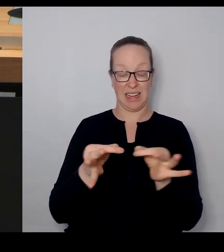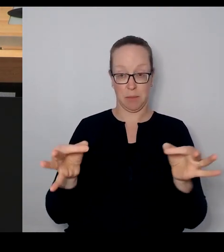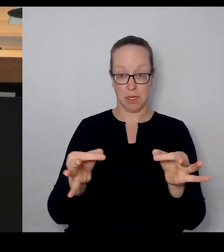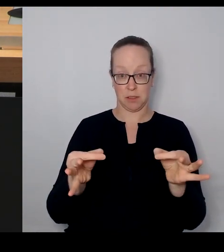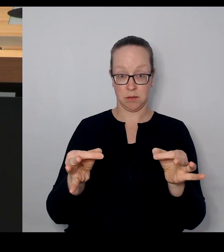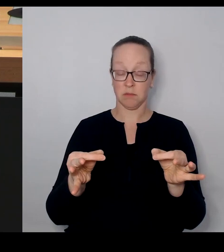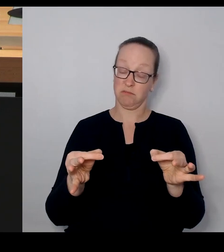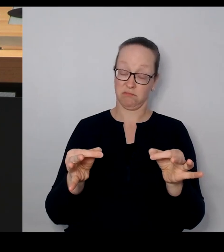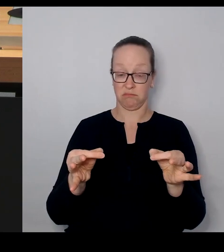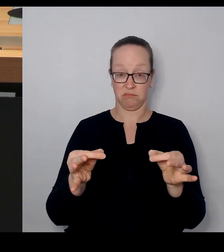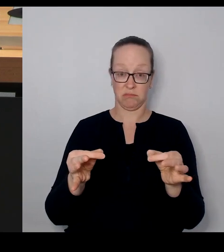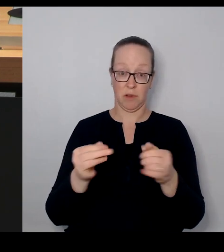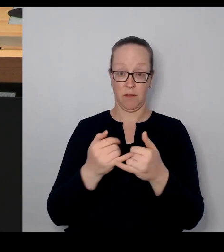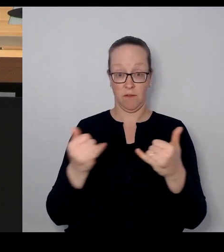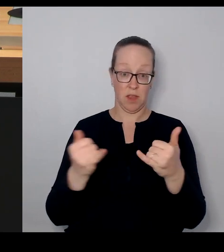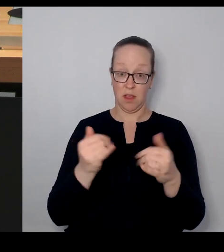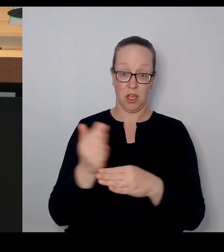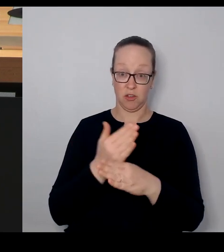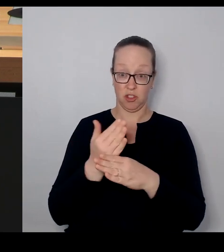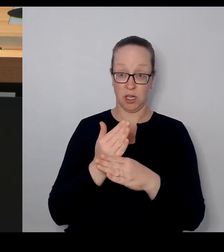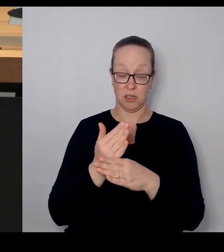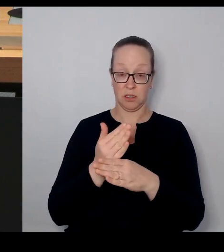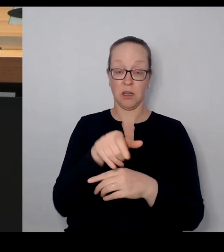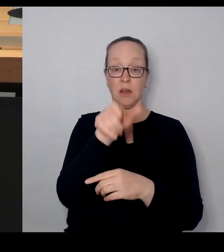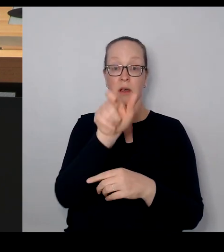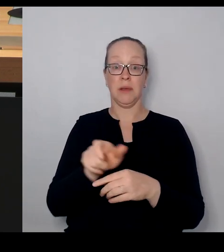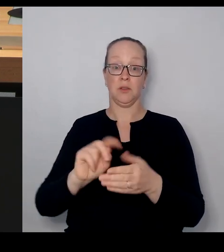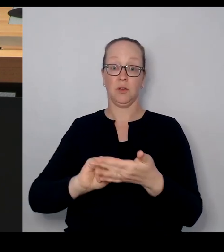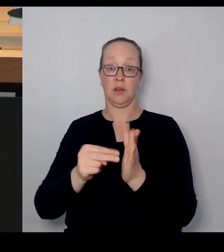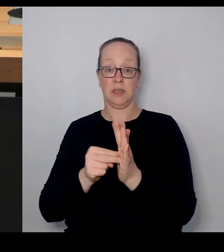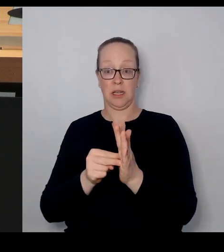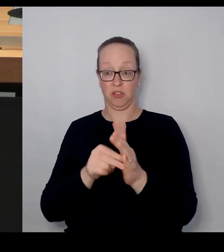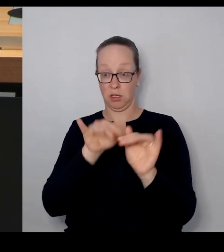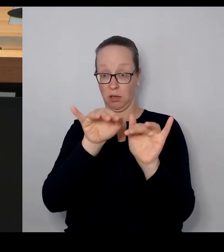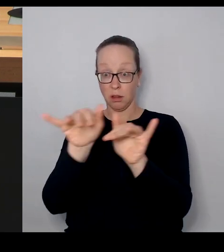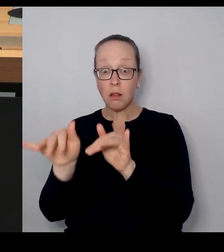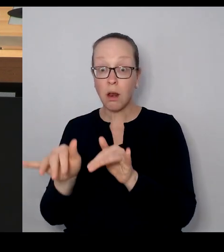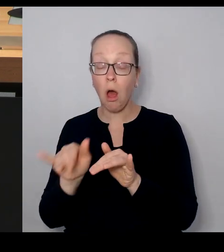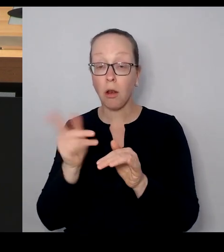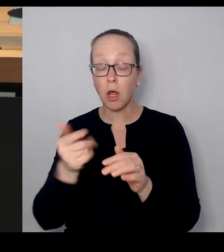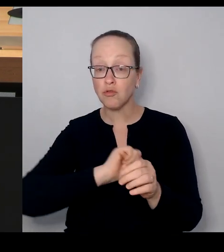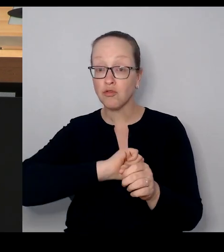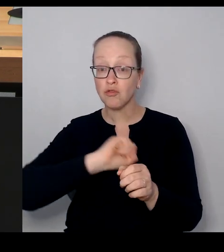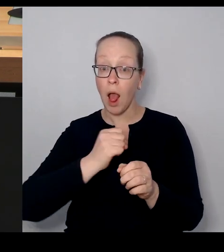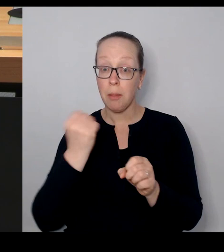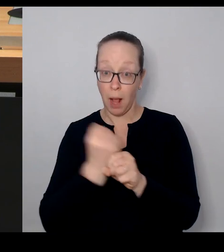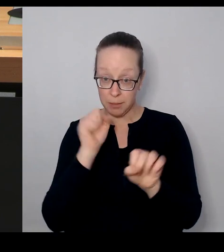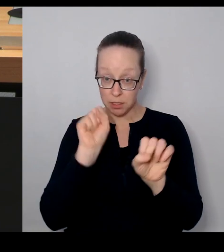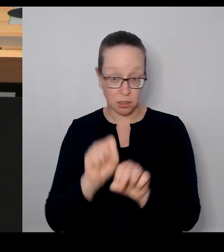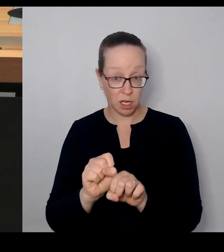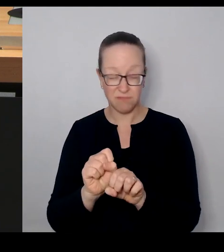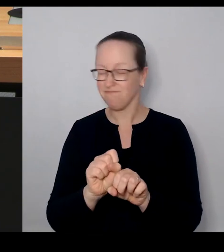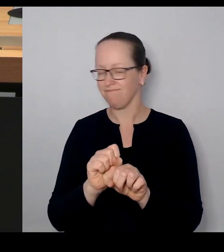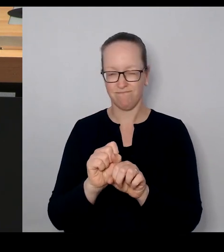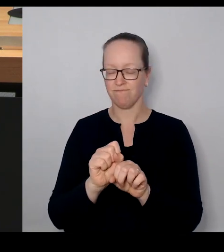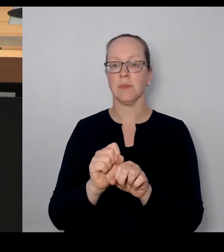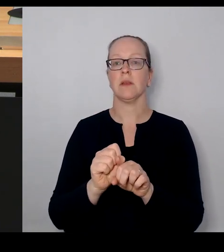Ressourcen und Möglichkeiten der Verwaltung darstellen, sondern danach, was die Bedürfnisse der Antragstellerinnen und Antragsteller sind und wie dringend